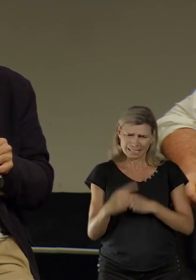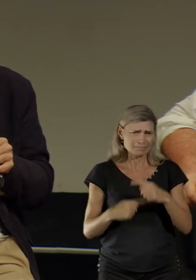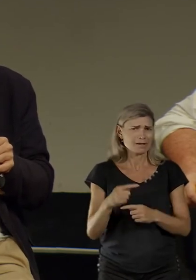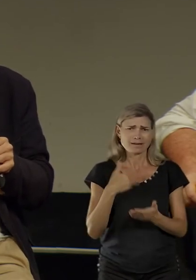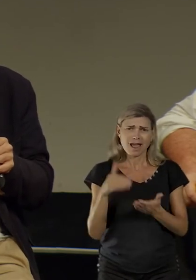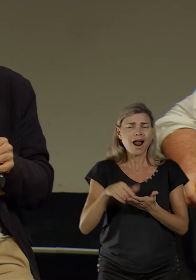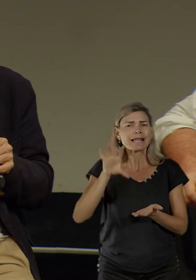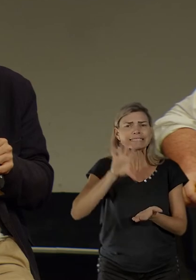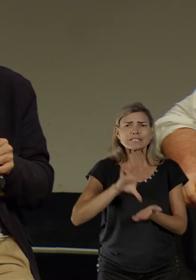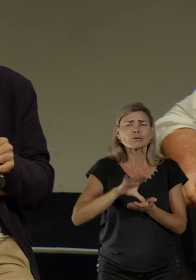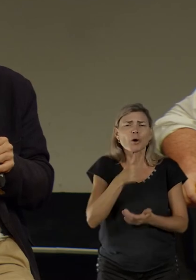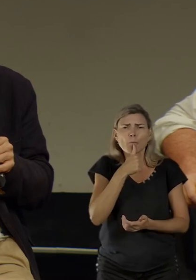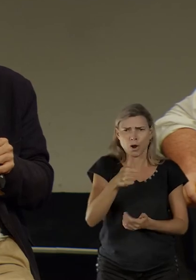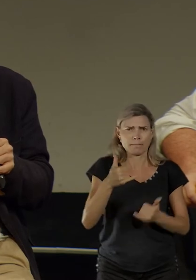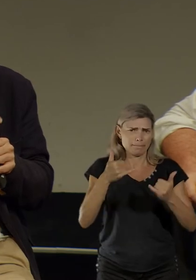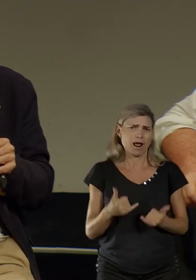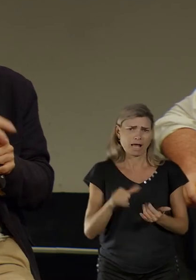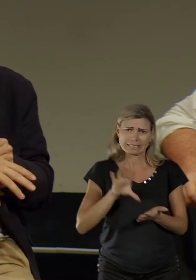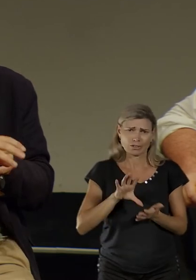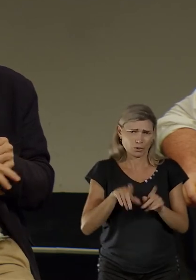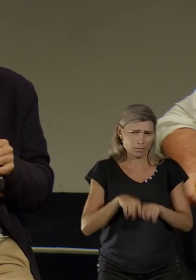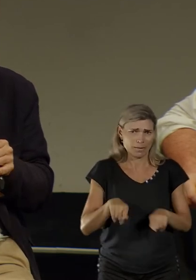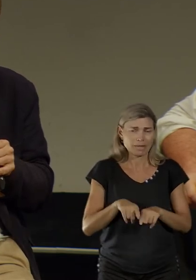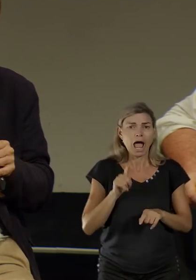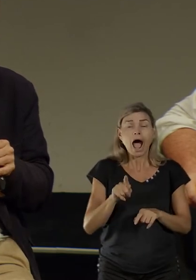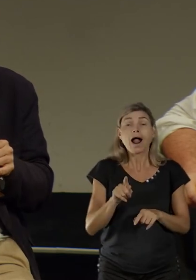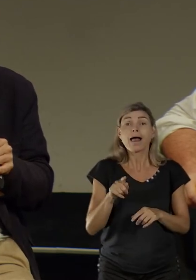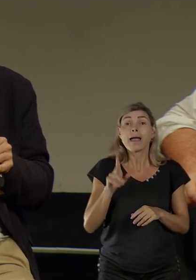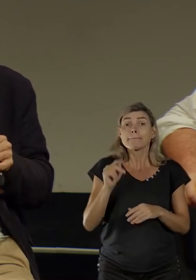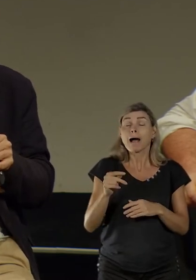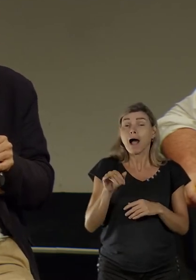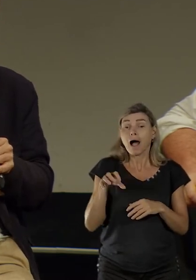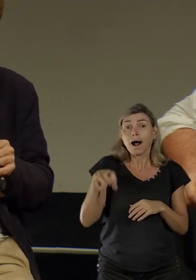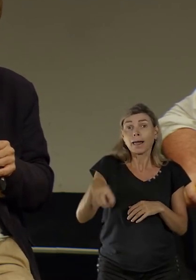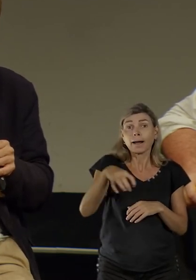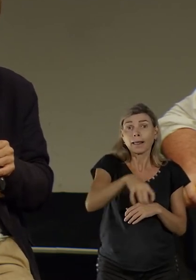Ale právě podle nás když zastavíme brownfieldy po jeho okraji a to centrum rozšíříme,